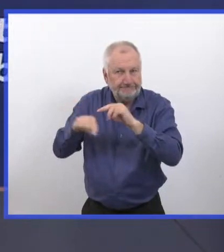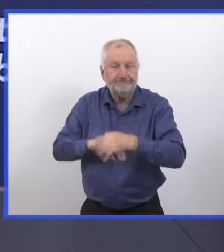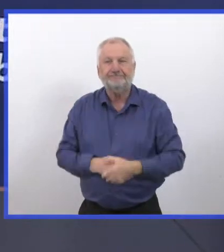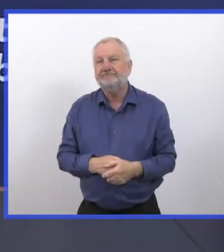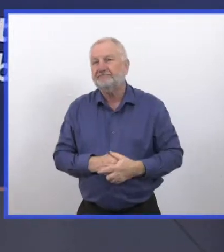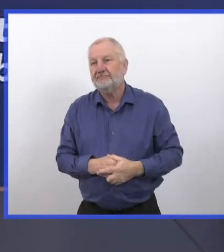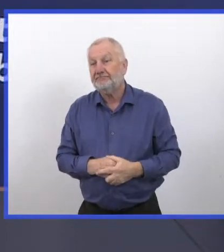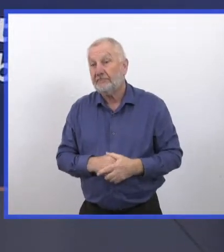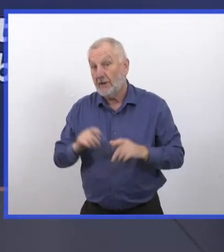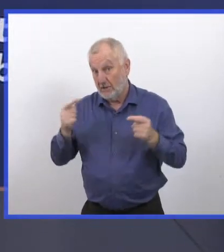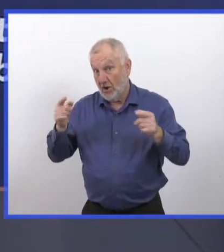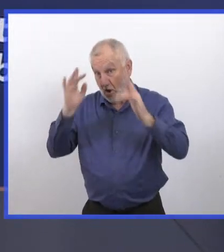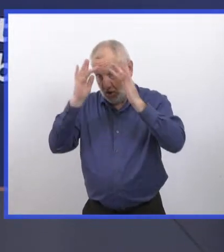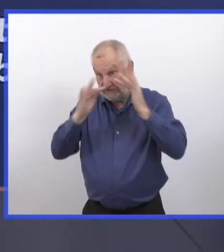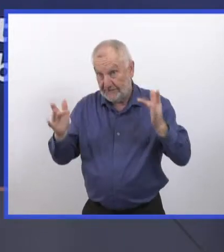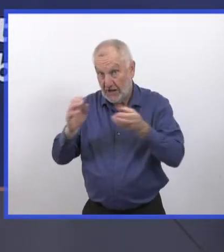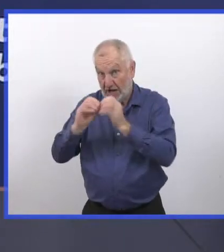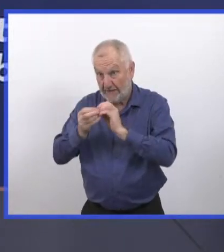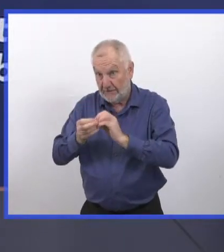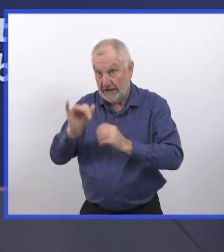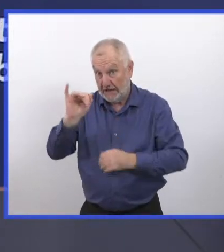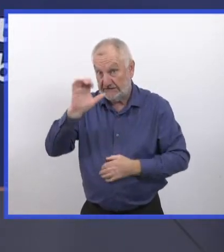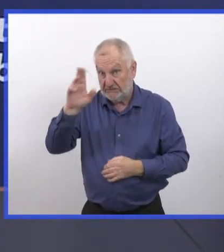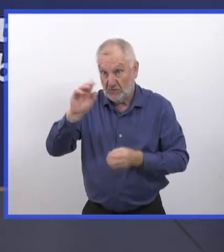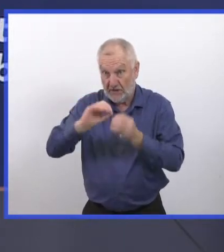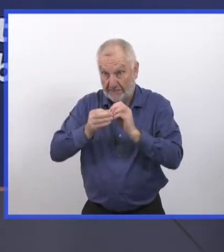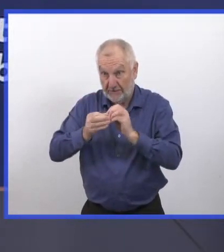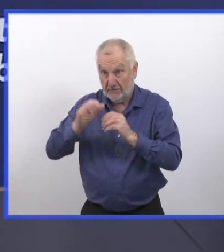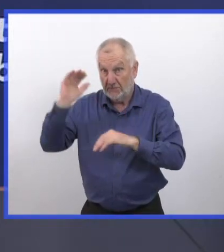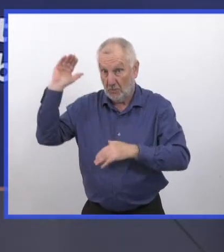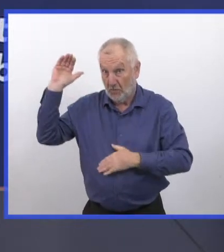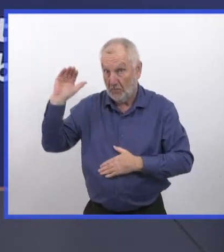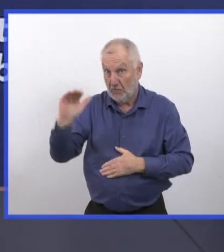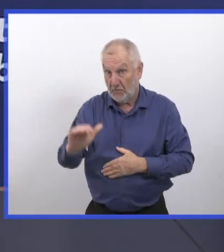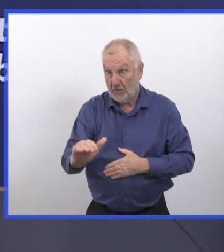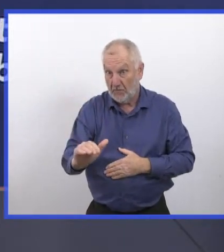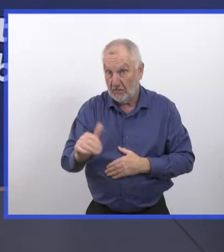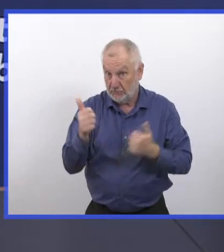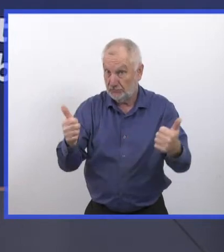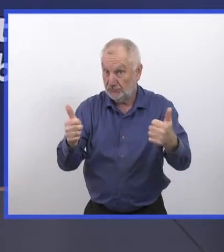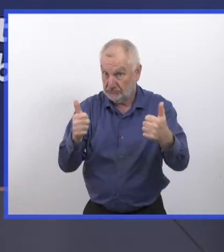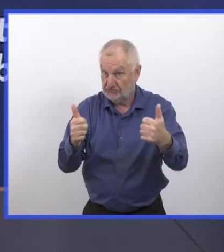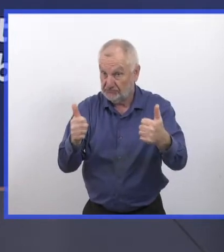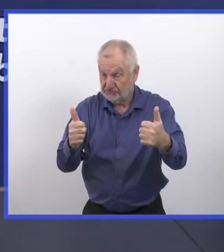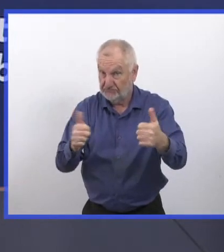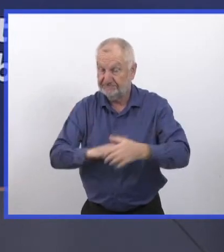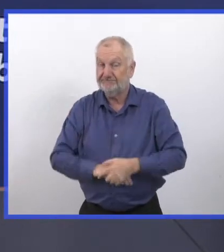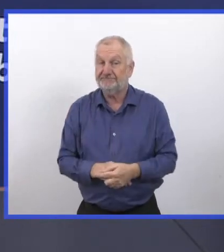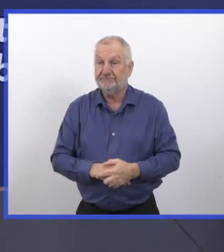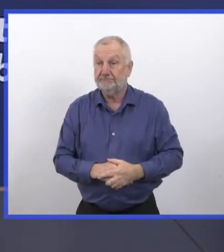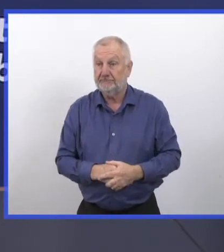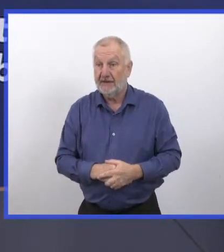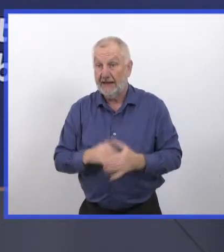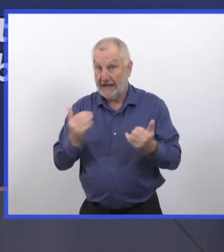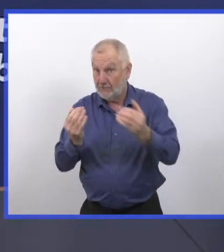Ma question est quel sera le processus afin d'assurer que le vaccin est sécuritaire pour les enfants?